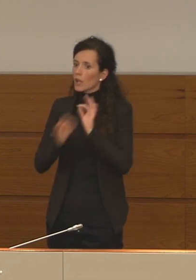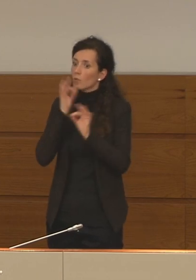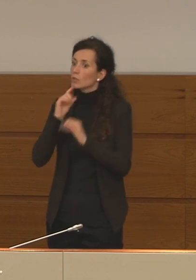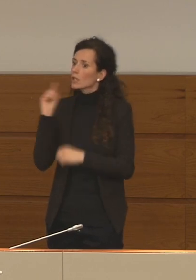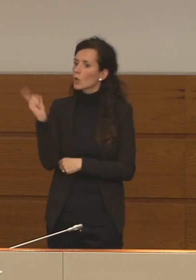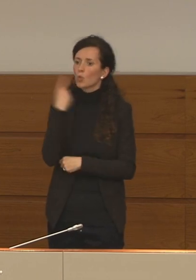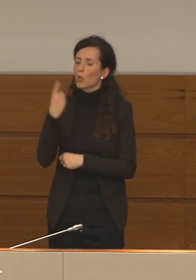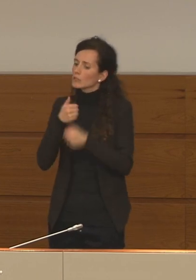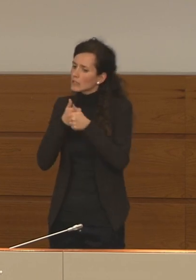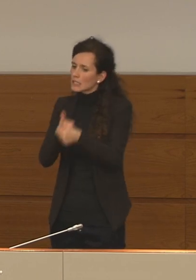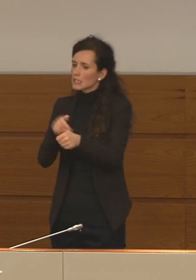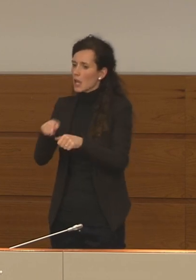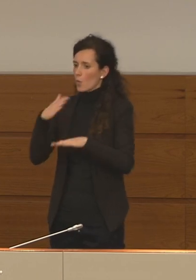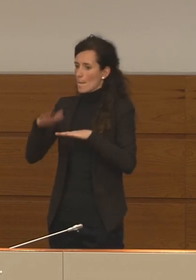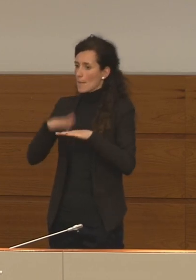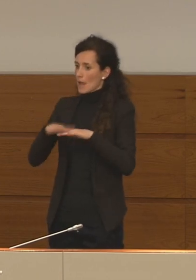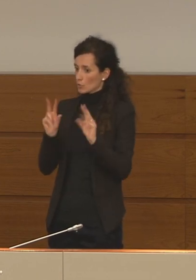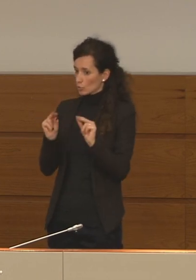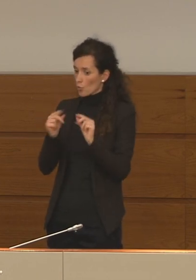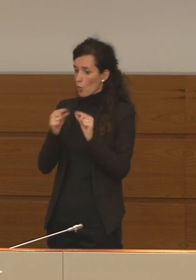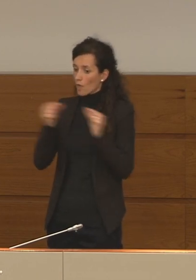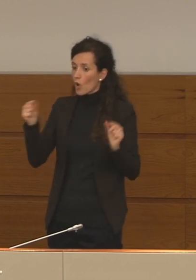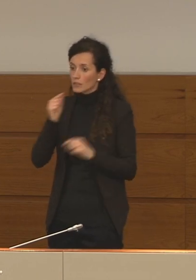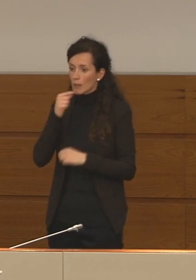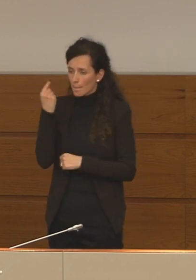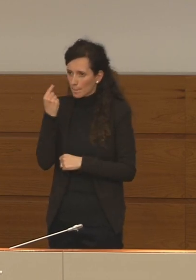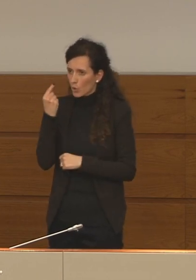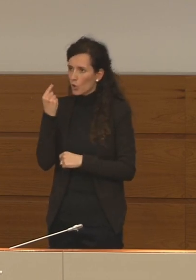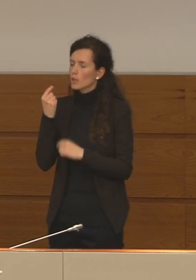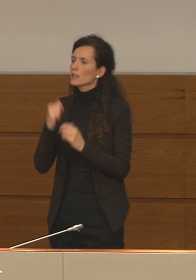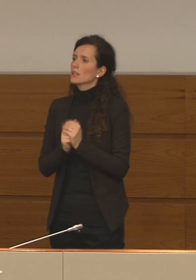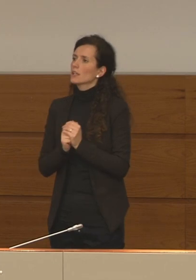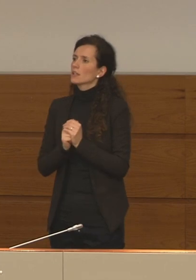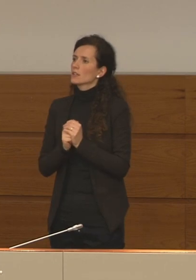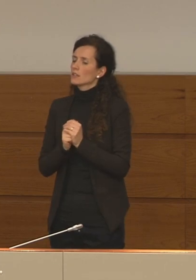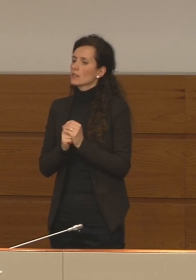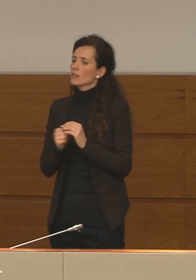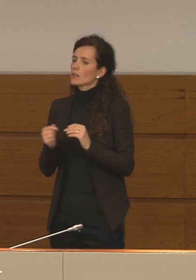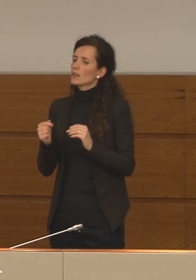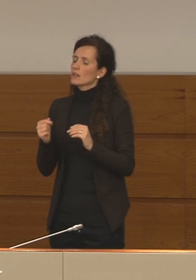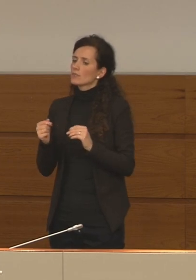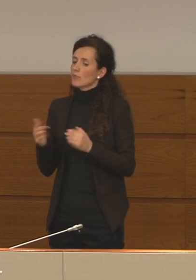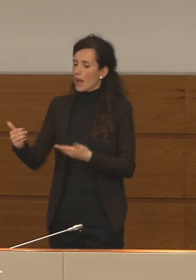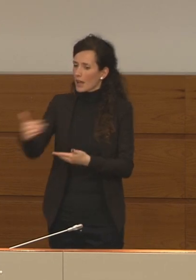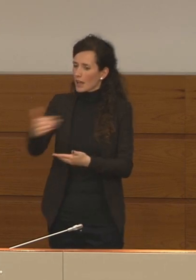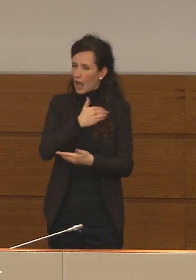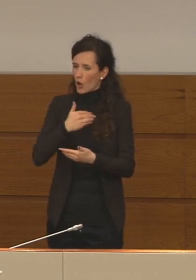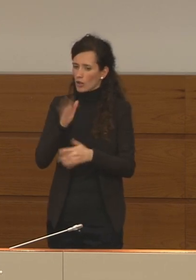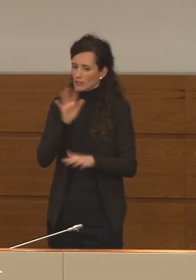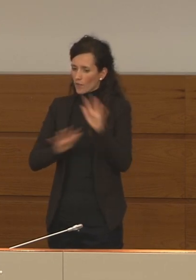sul metodo raccolta dei tamponi? Anche per la raccolta dati questo cosa vuol